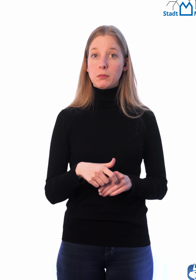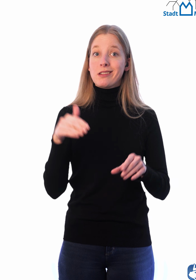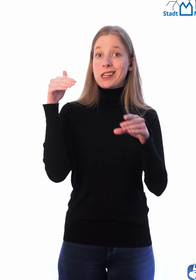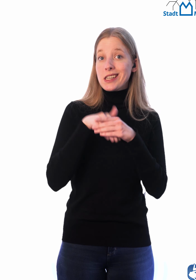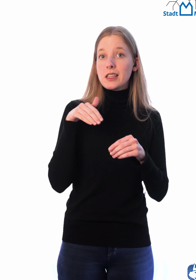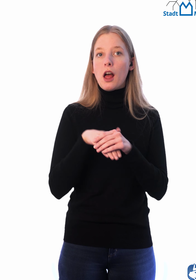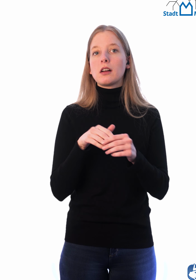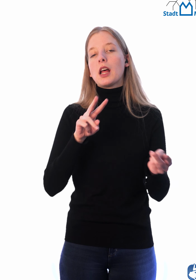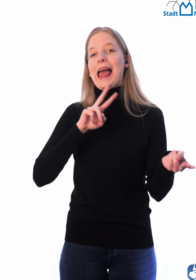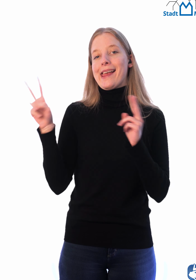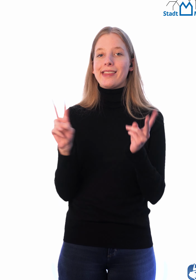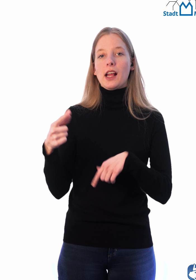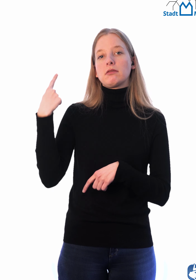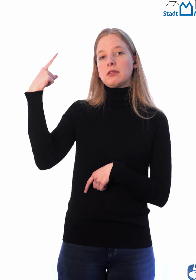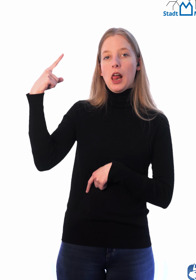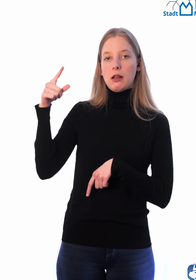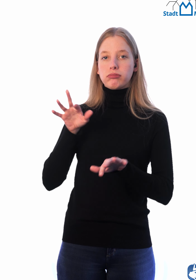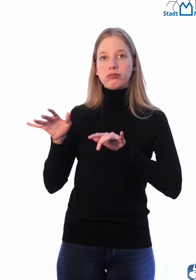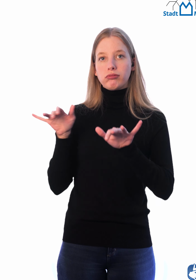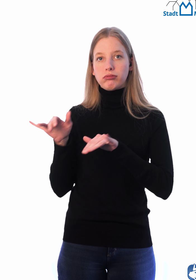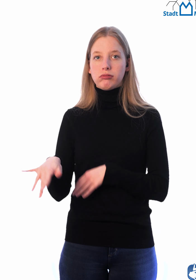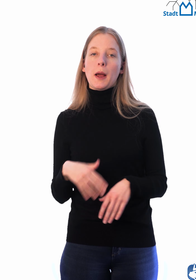Die Inhalte ändert die Redaktion nach Bedarf.